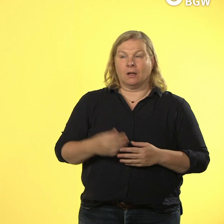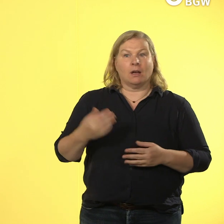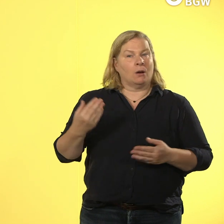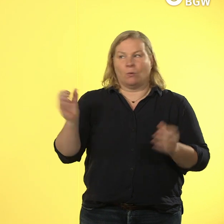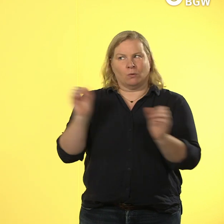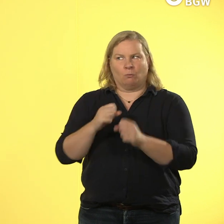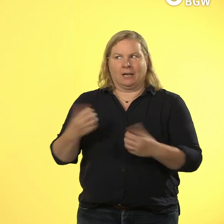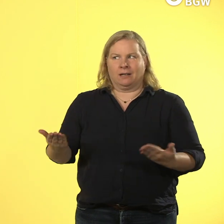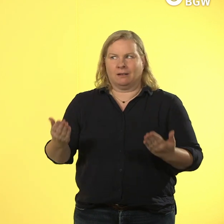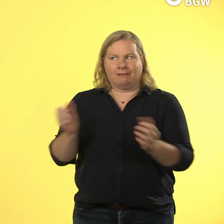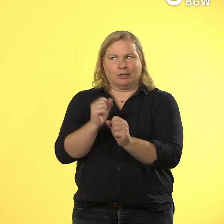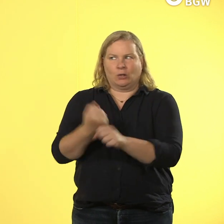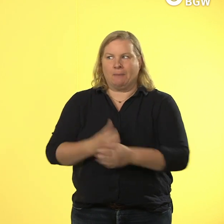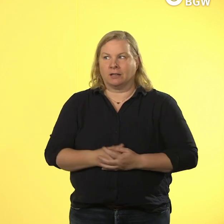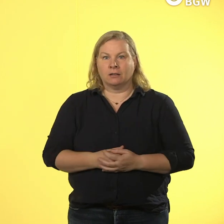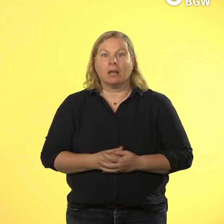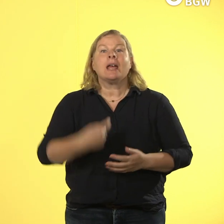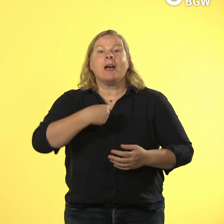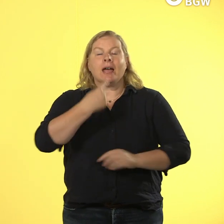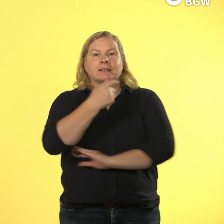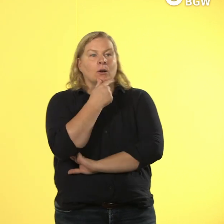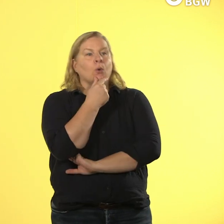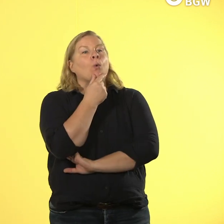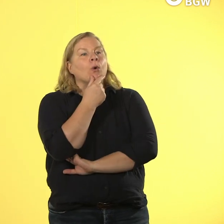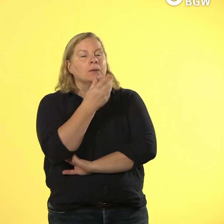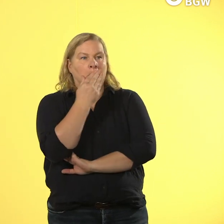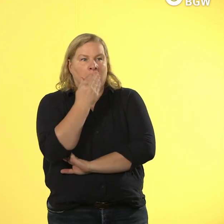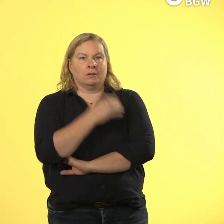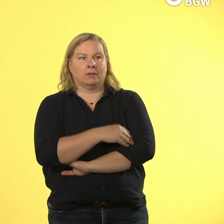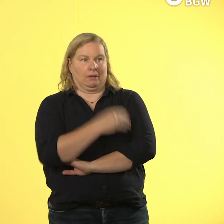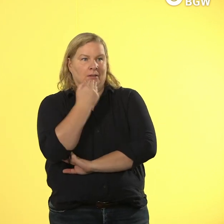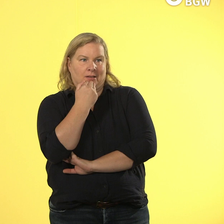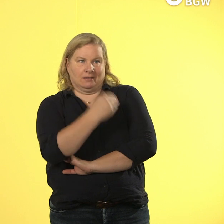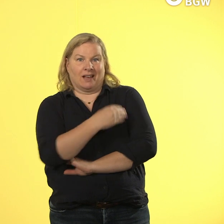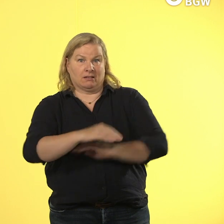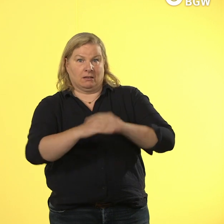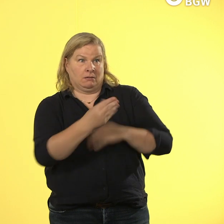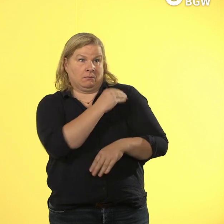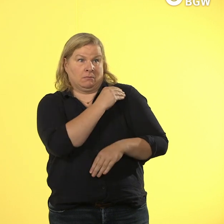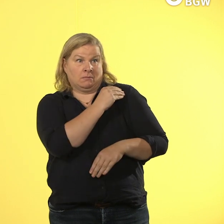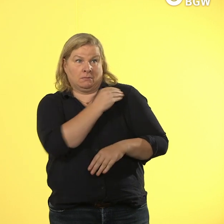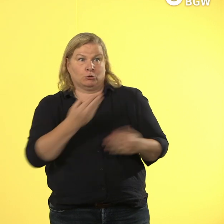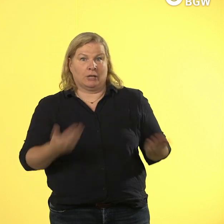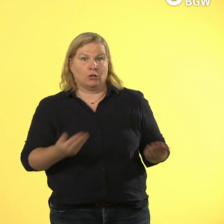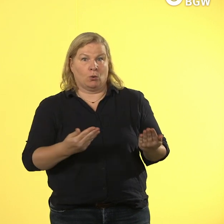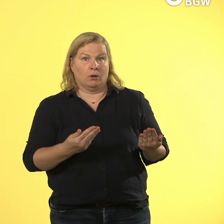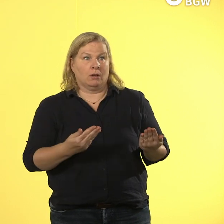diesen kollegialen Hinweis, für diese kollegiale Beratung. So wollte ich gar nicht wirken, so machomäßig, so aggressiv." Sondern, was sage ich?